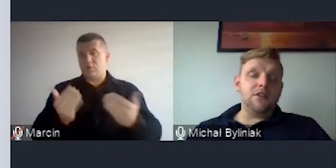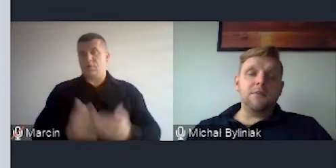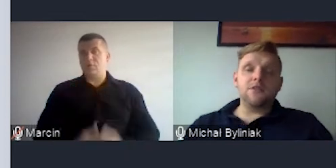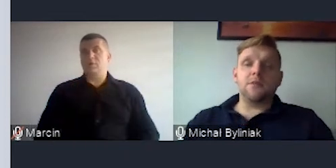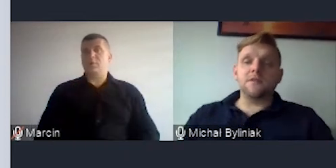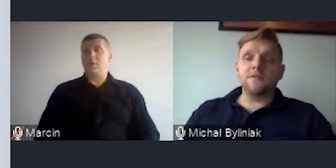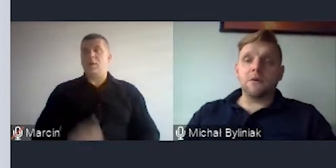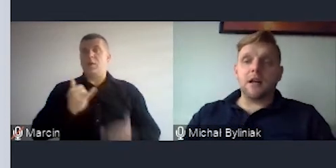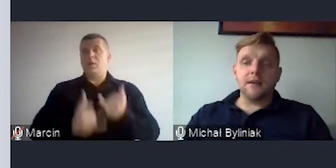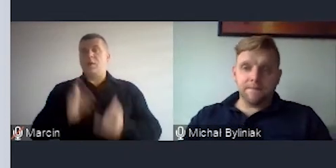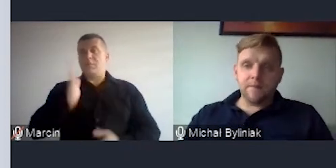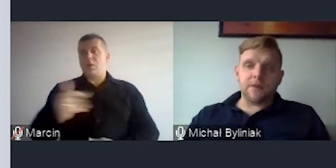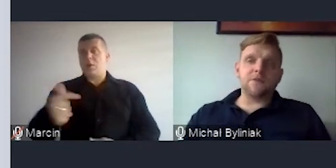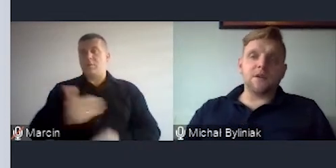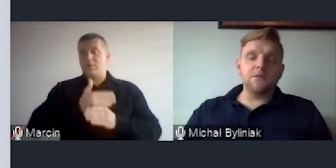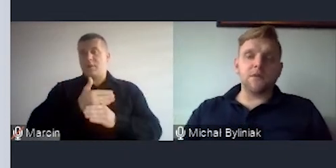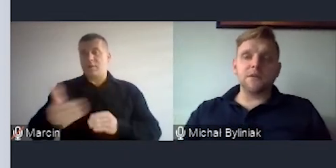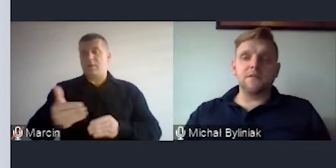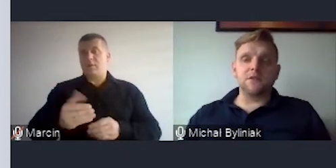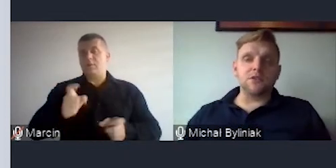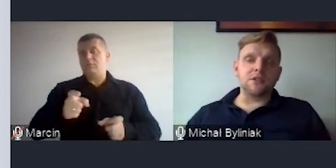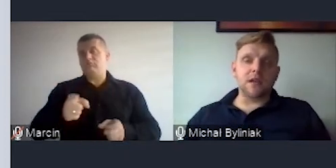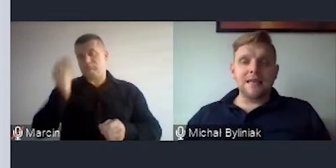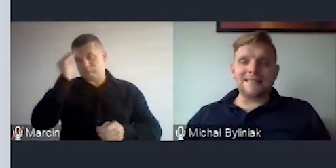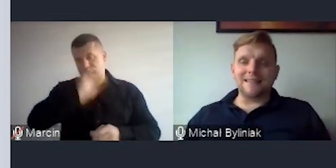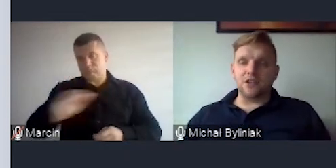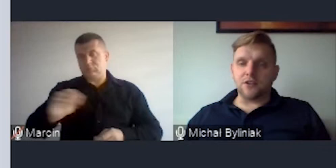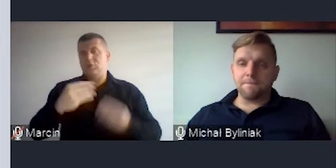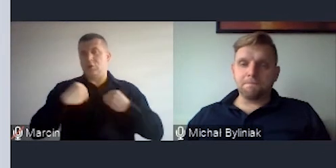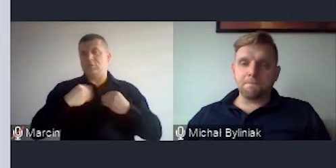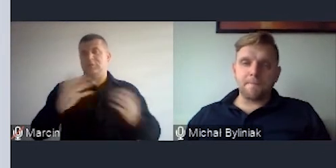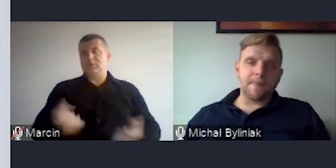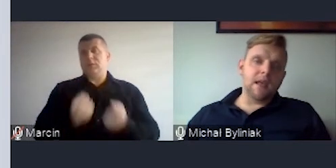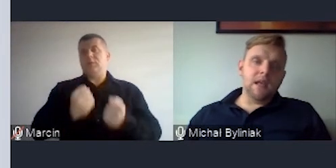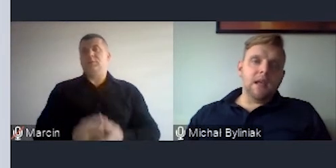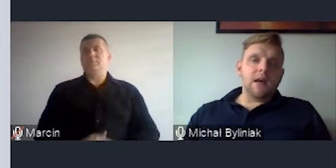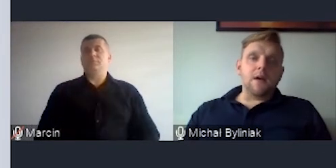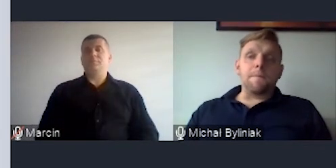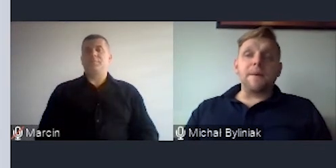Jeśli będzie obowiązywało Państwa dalej, taką informację w wytycznych znajdziecie.